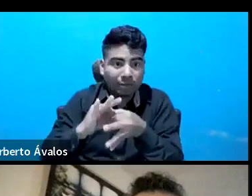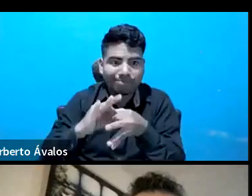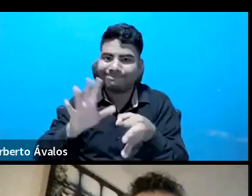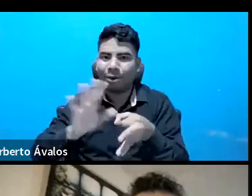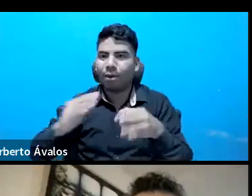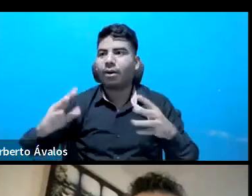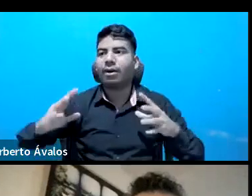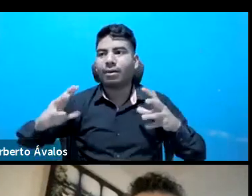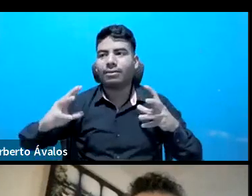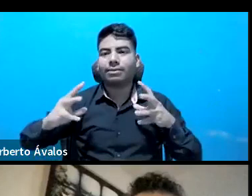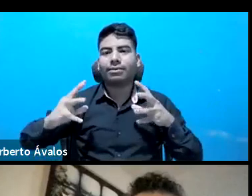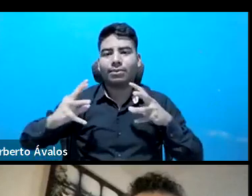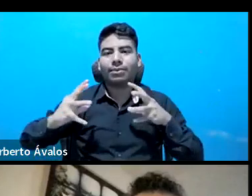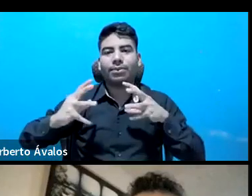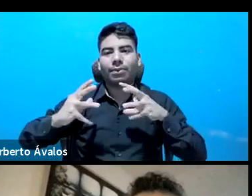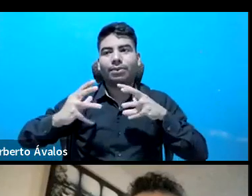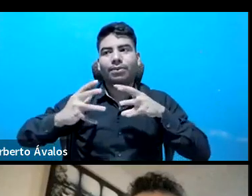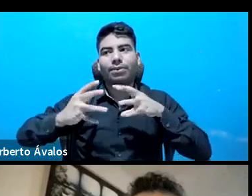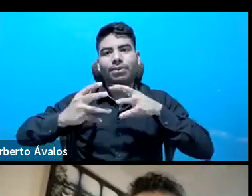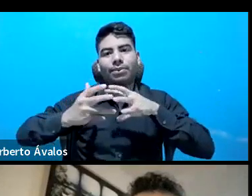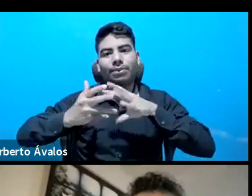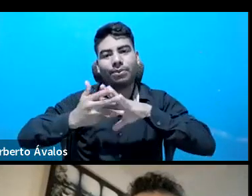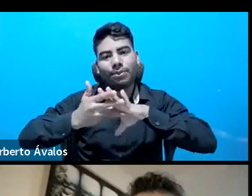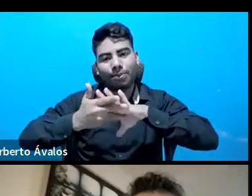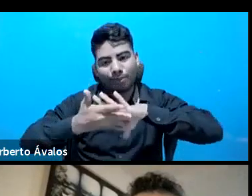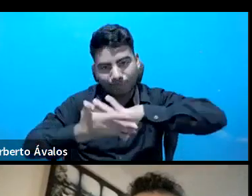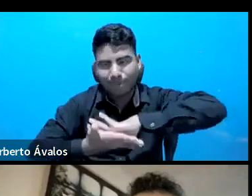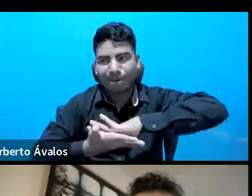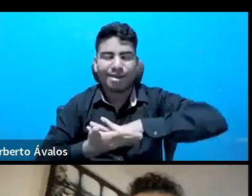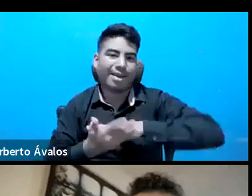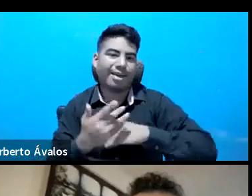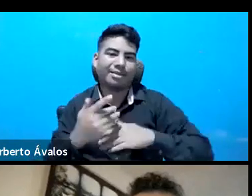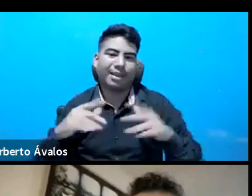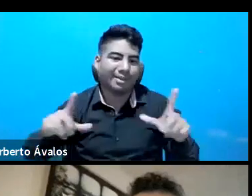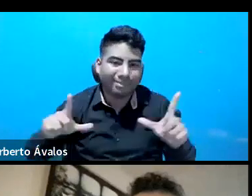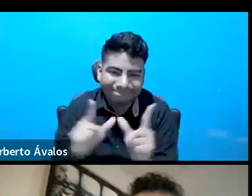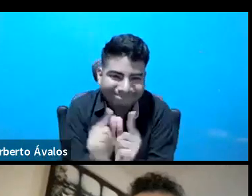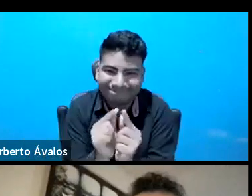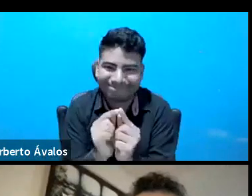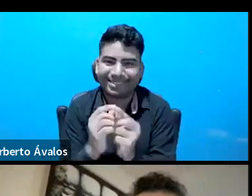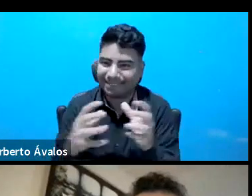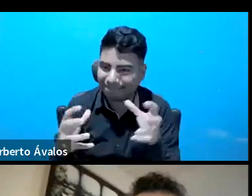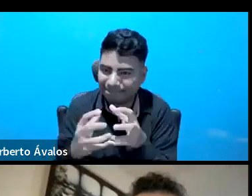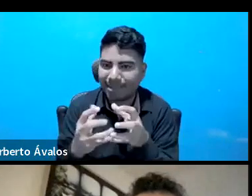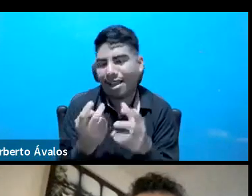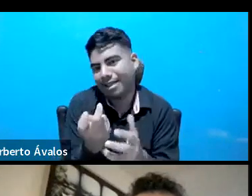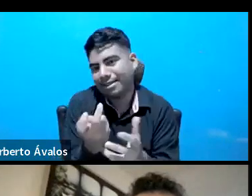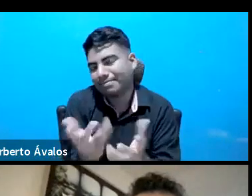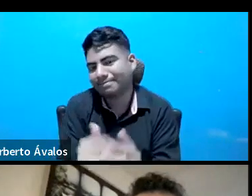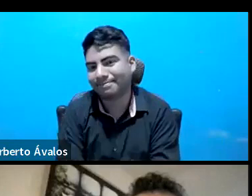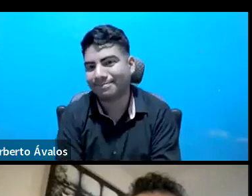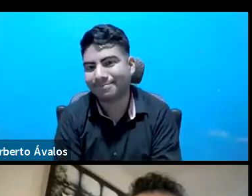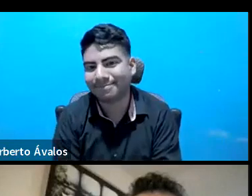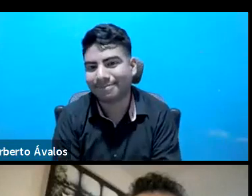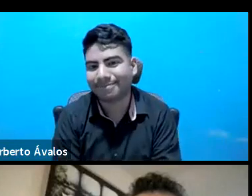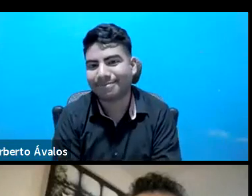hay que ir haciendo modificaciones en el español o más sensible y sencillo y sencillo posible